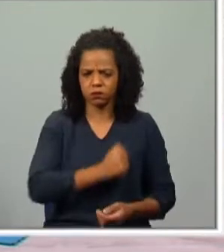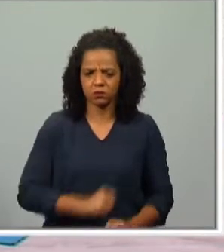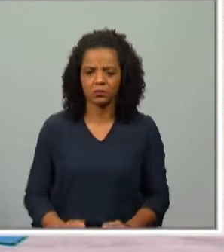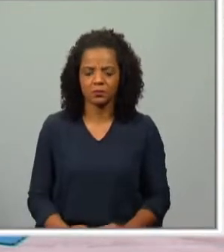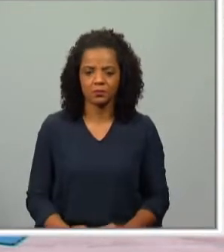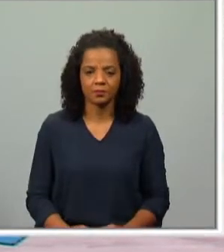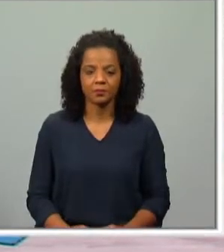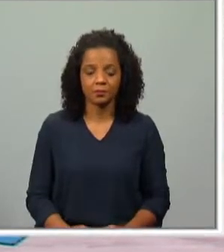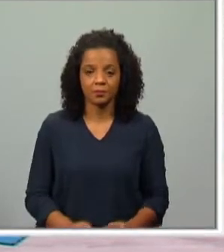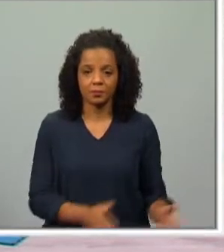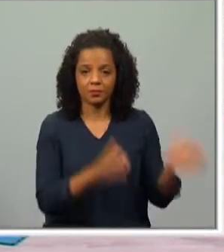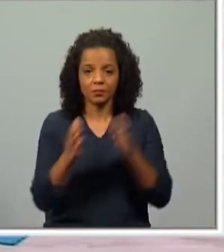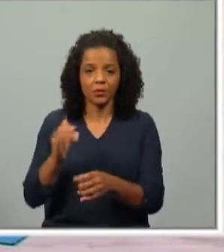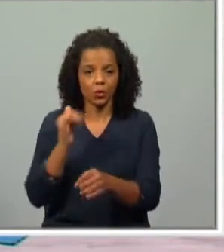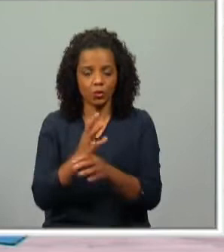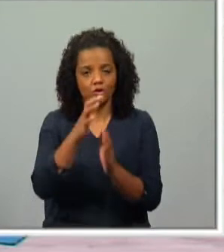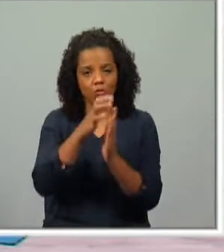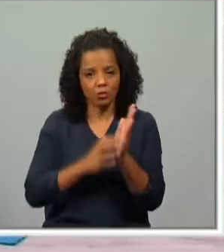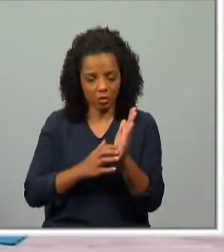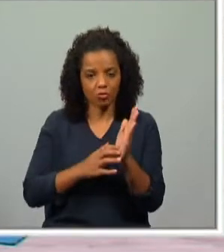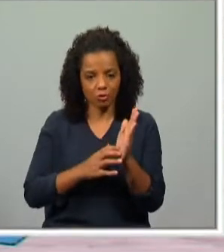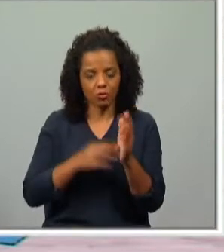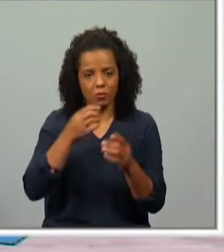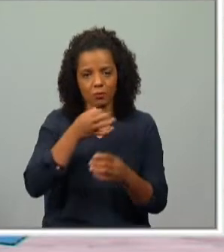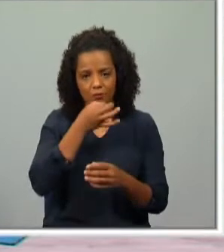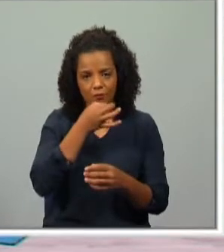Há outras expressões ao longo do texto que remetem para esta realidade não é 文中還有其他表達方式指的是這個現實不是